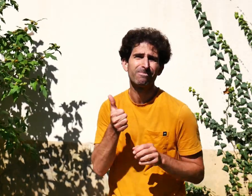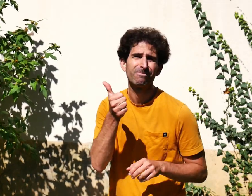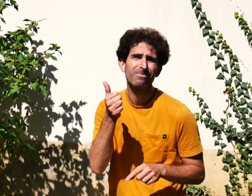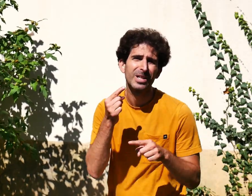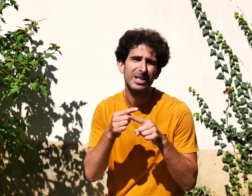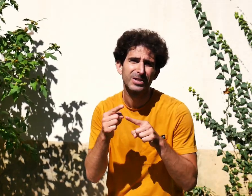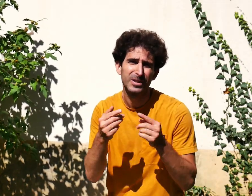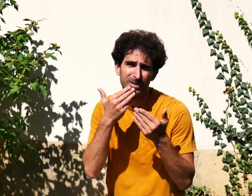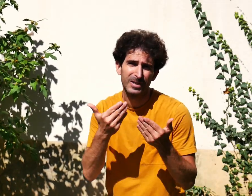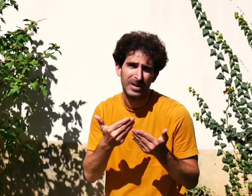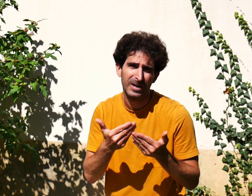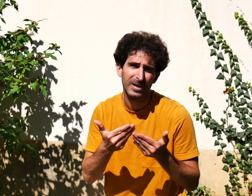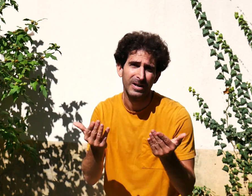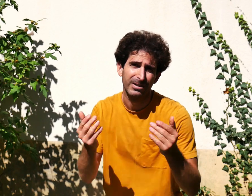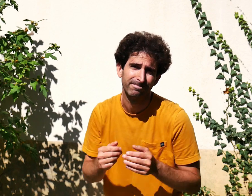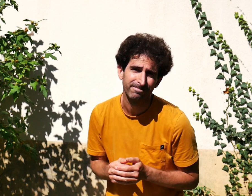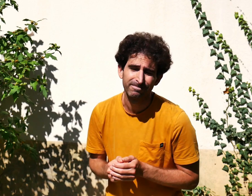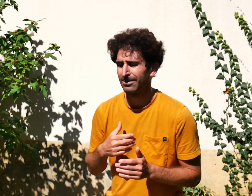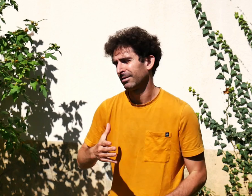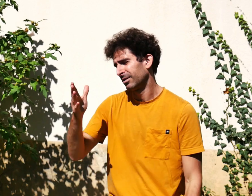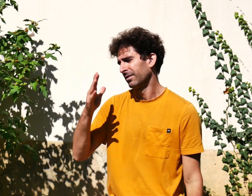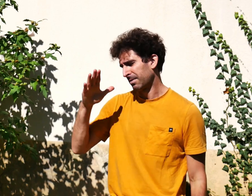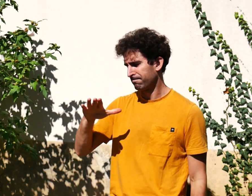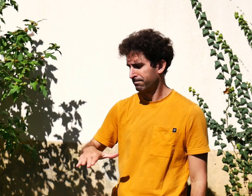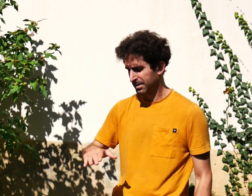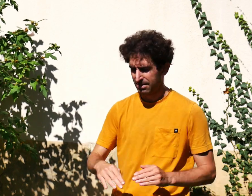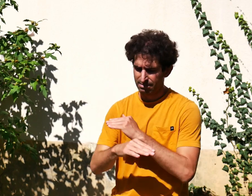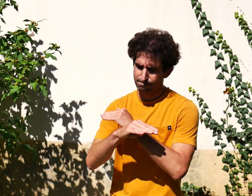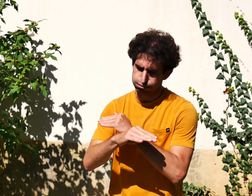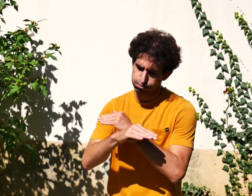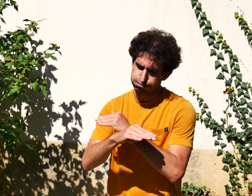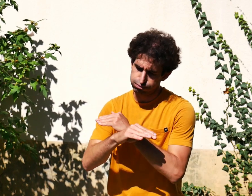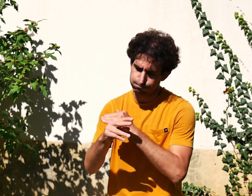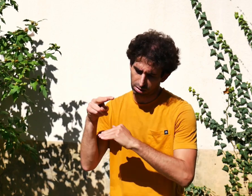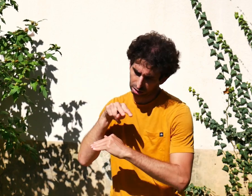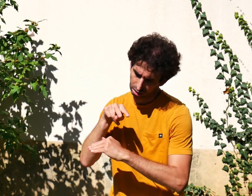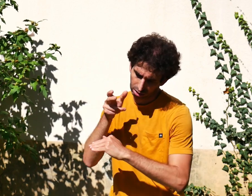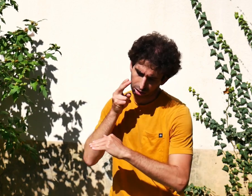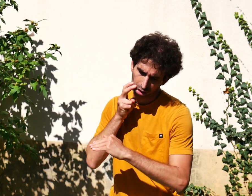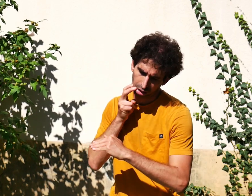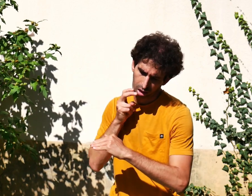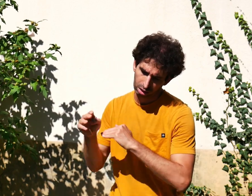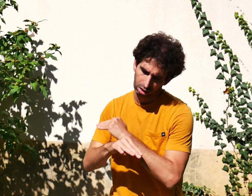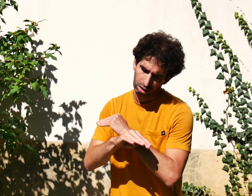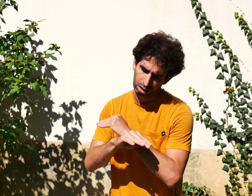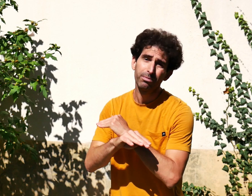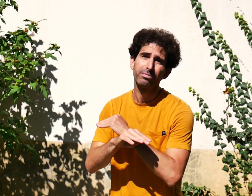J'ai une chose à avouer. Quand j'étais petit, j'étais fasciné par la copulation des gendarmes rouges.